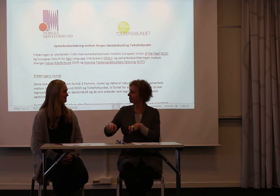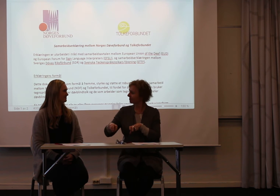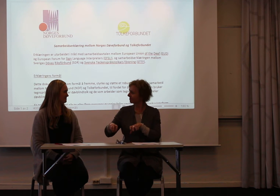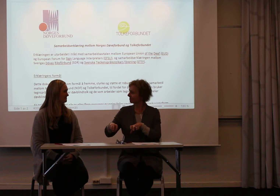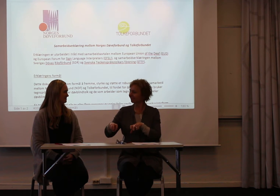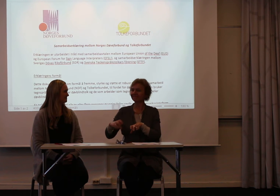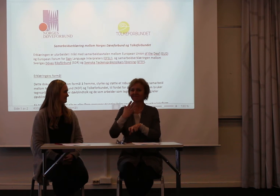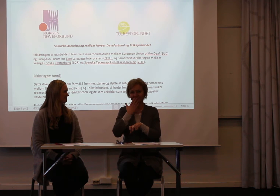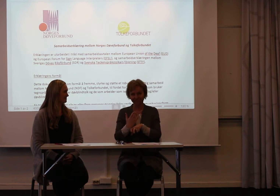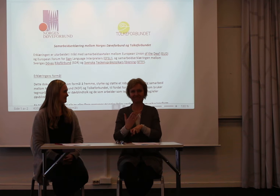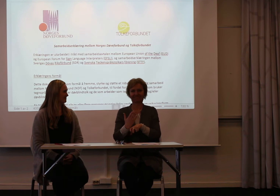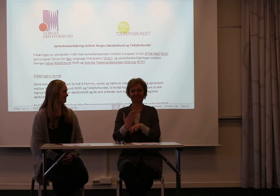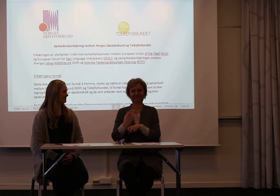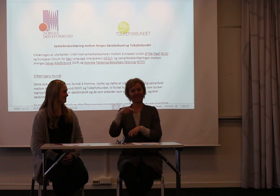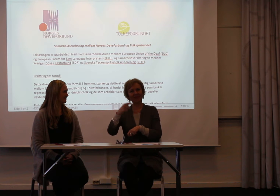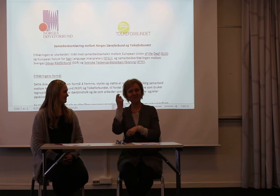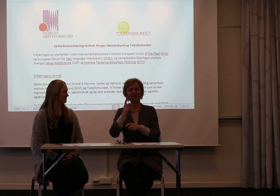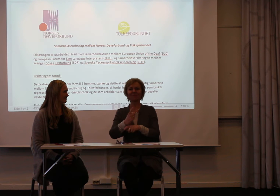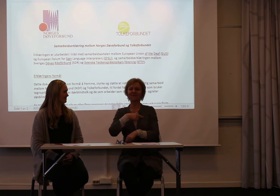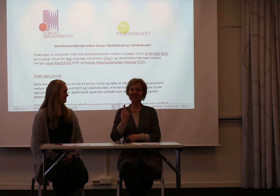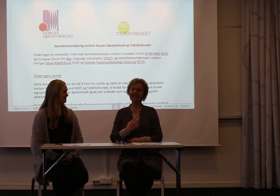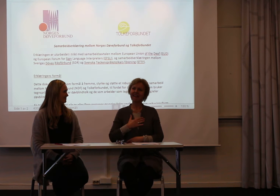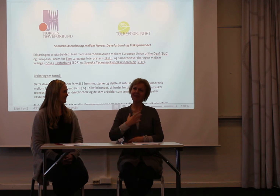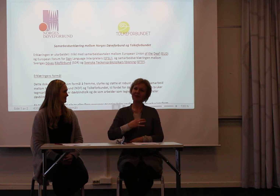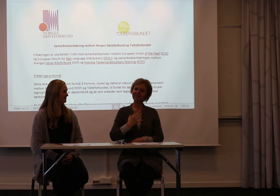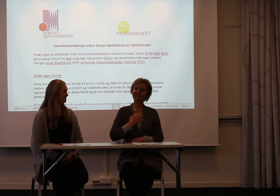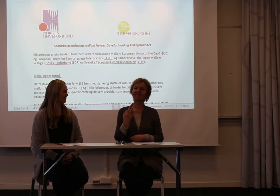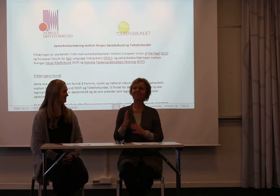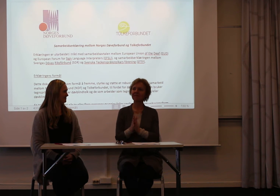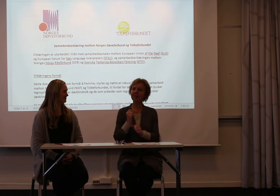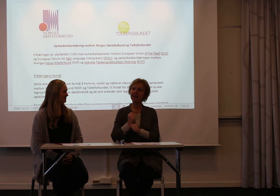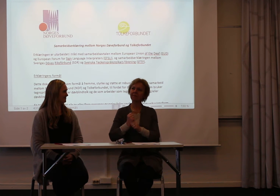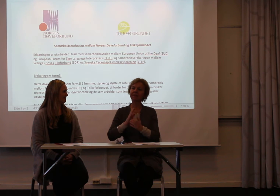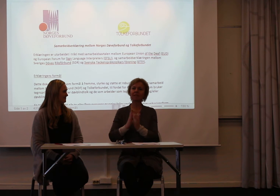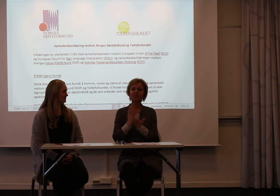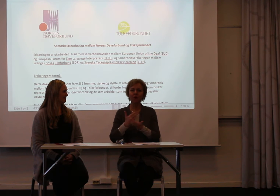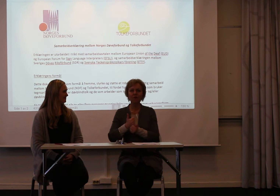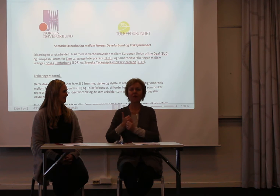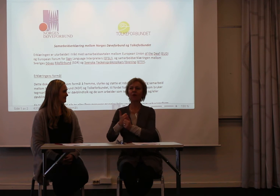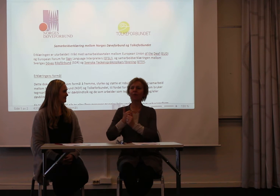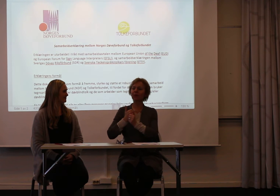Å få et tettere samarbeid med oss og Tolkeforbundet er noe vi har ønsket lenge.